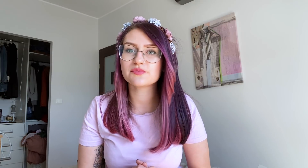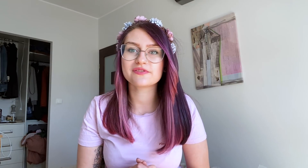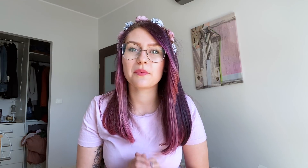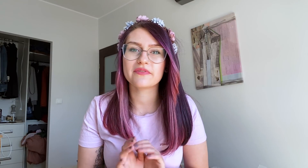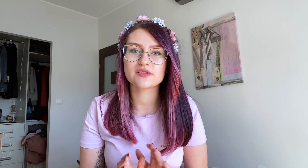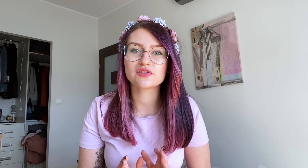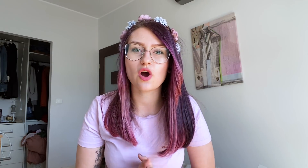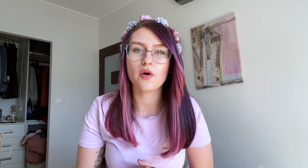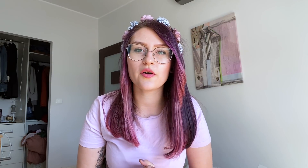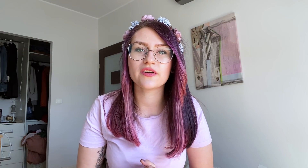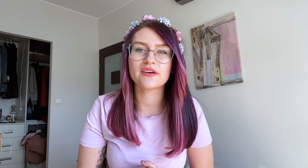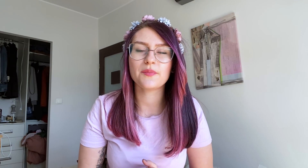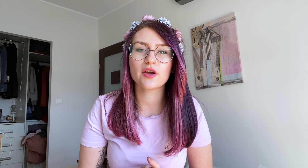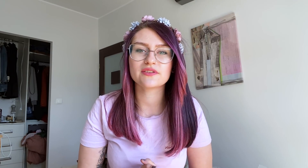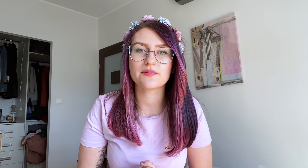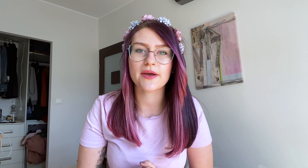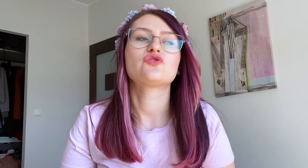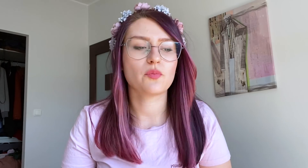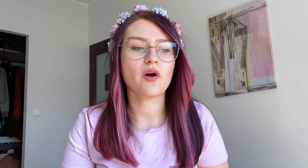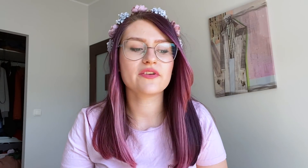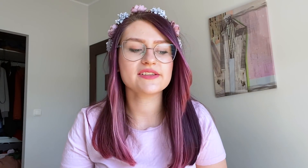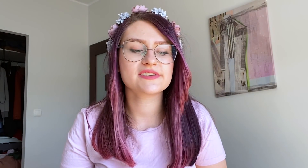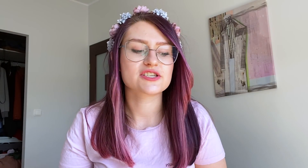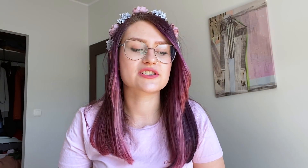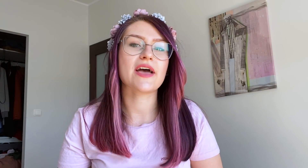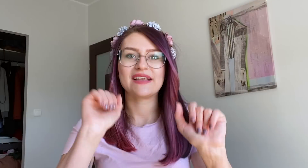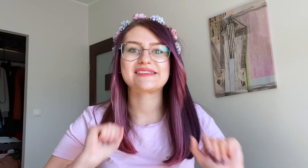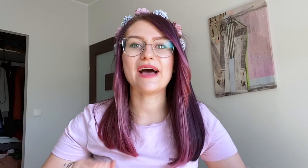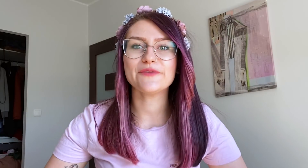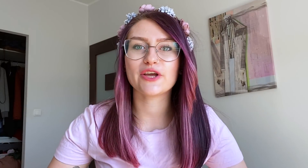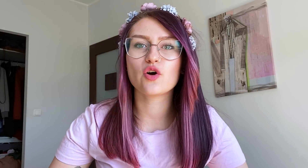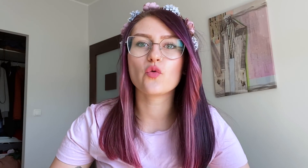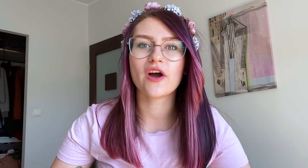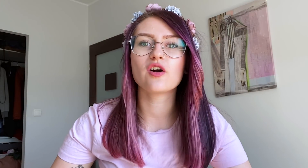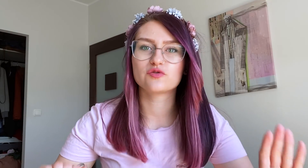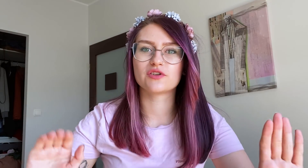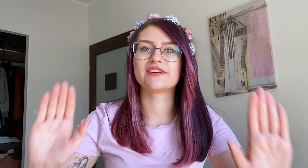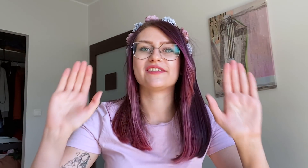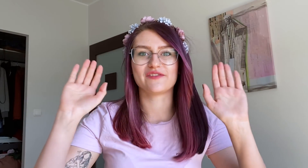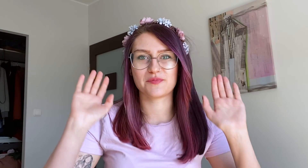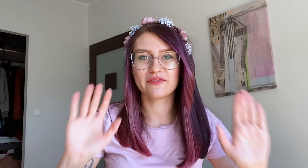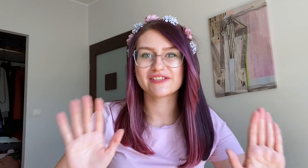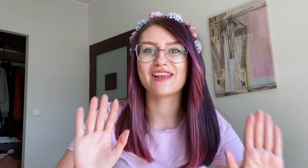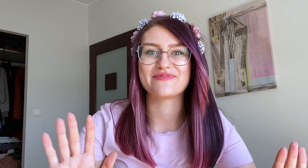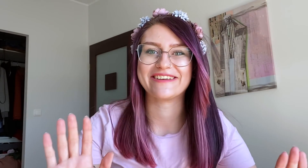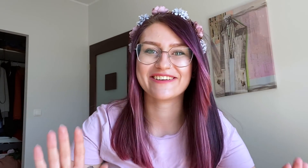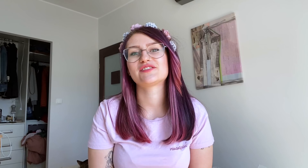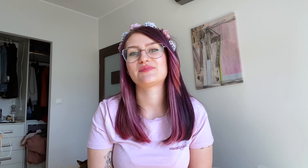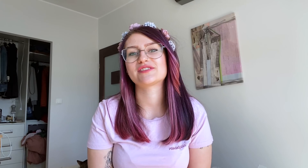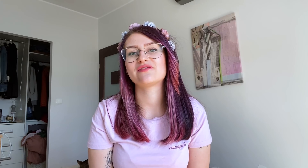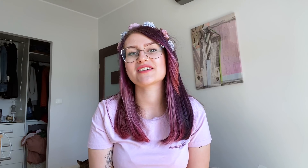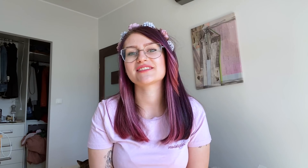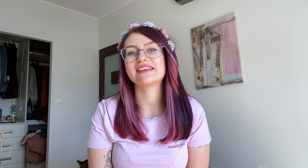żebyś wypowiedział się o PJM-ie, to powiedz, że: Znam takiego Głuchego, który wypowie się lepiej. To jest bardzo ważne